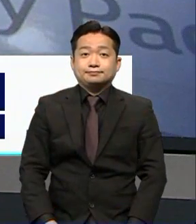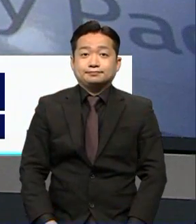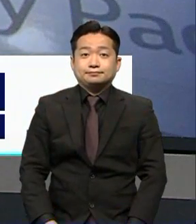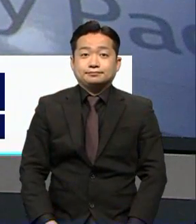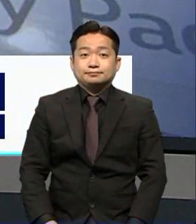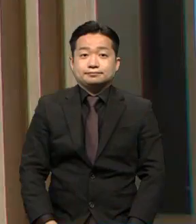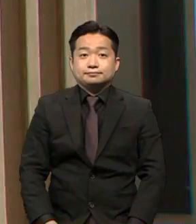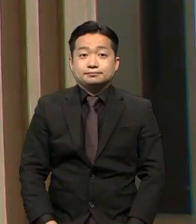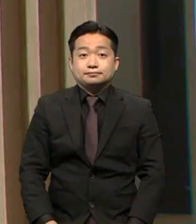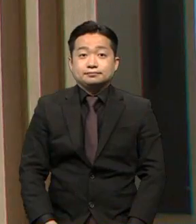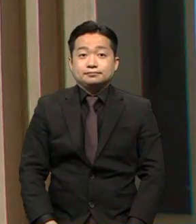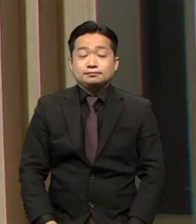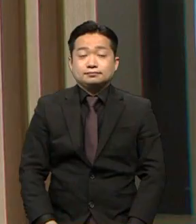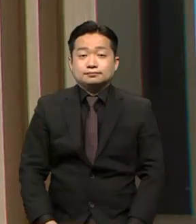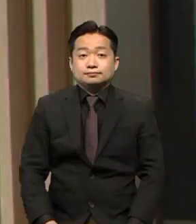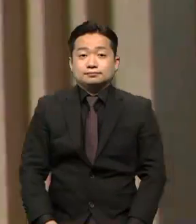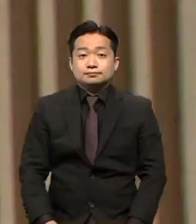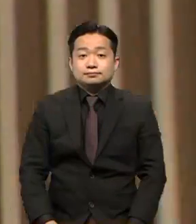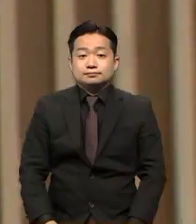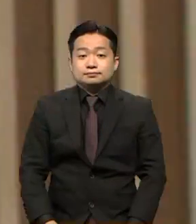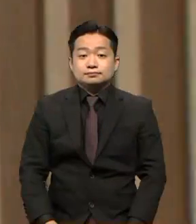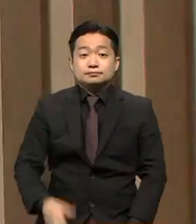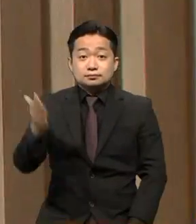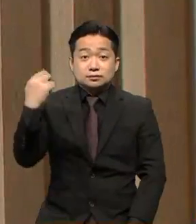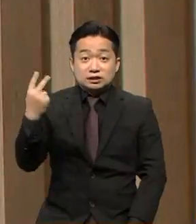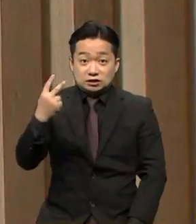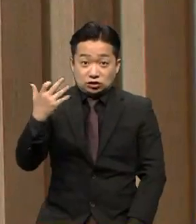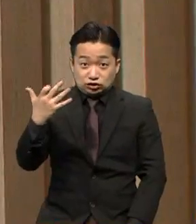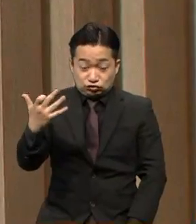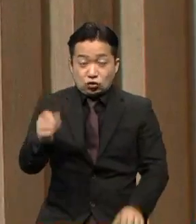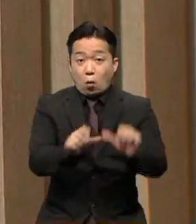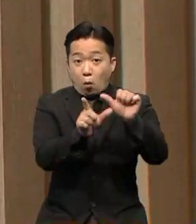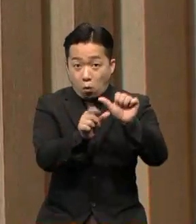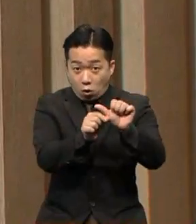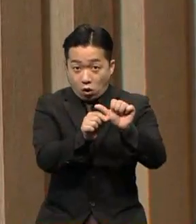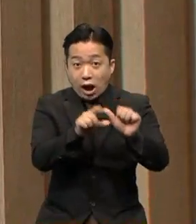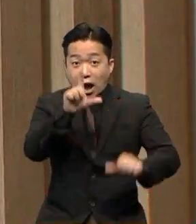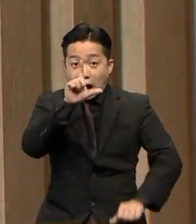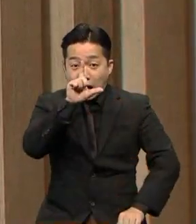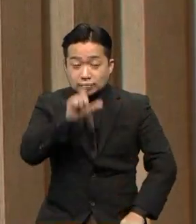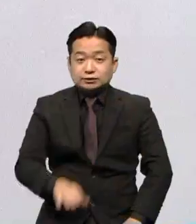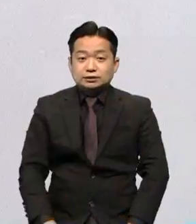(기자) 지난 2019년 5월 LG